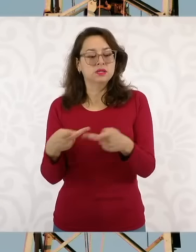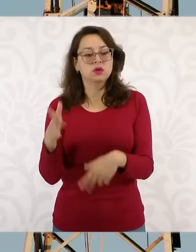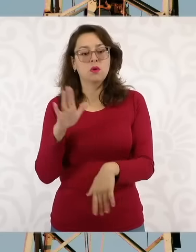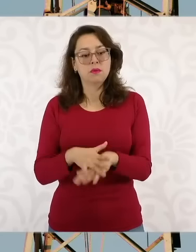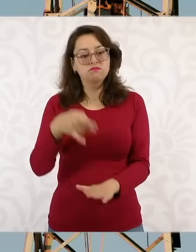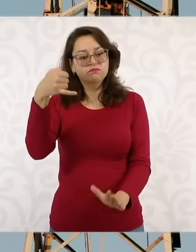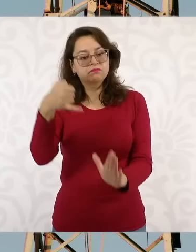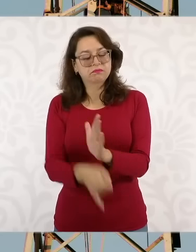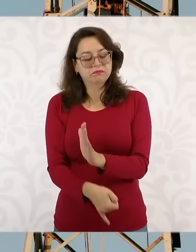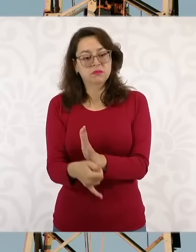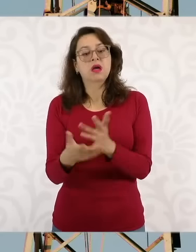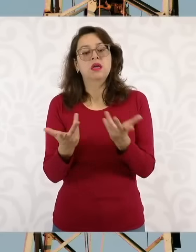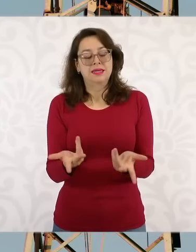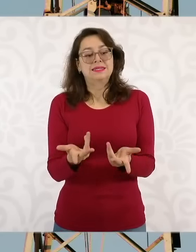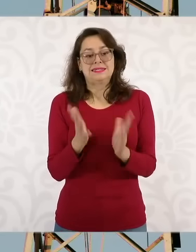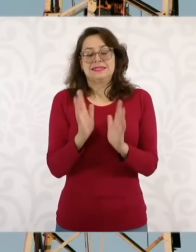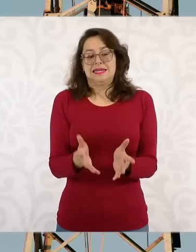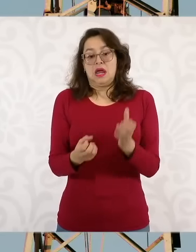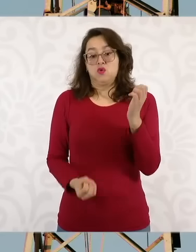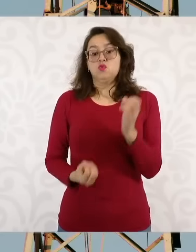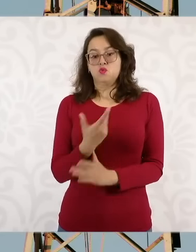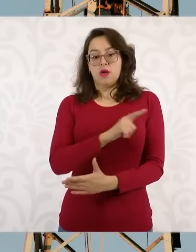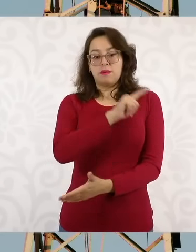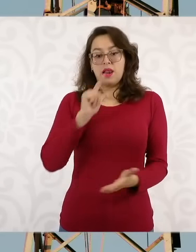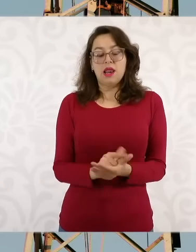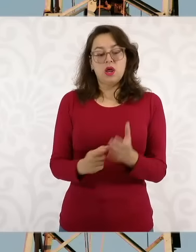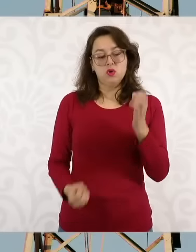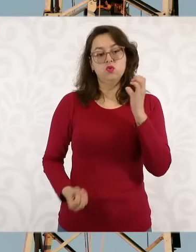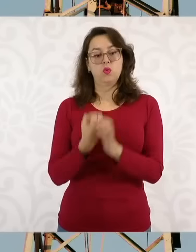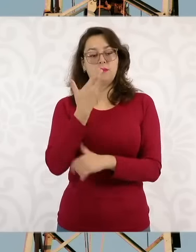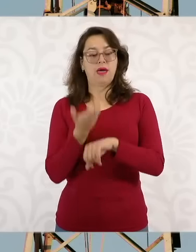proyectos se están sujetando ya también a las nuevas leyes y disposiciones administrativas